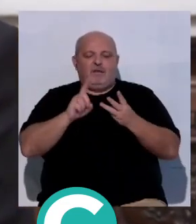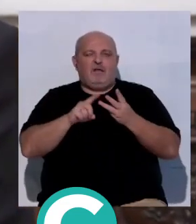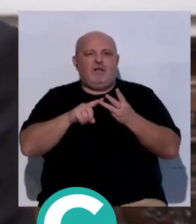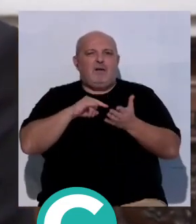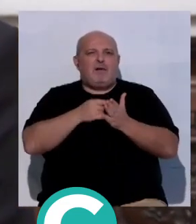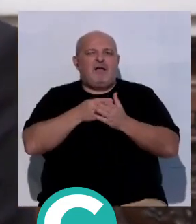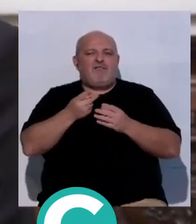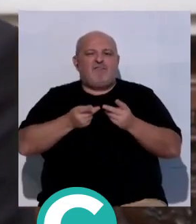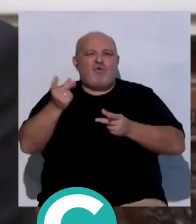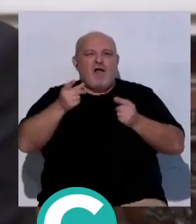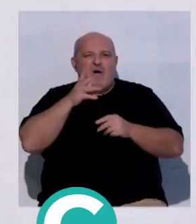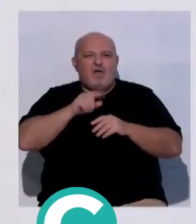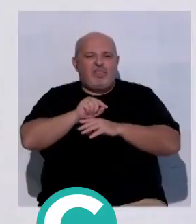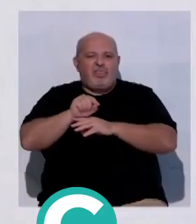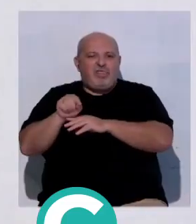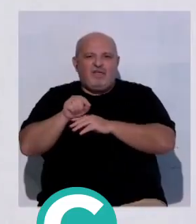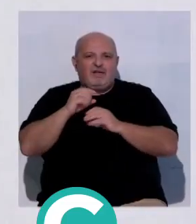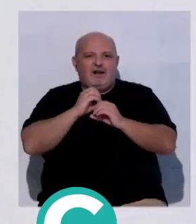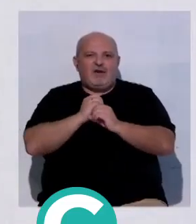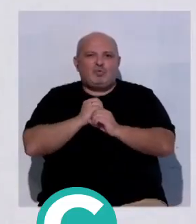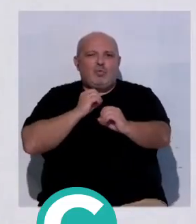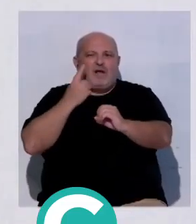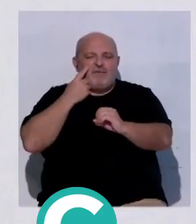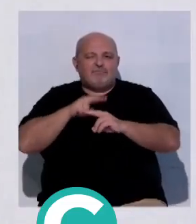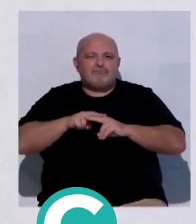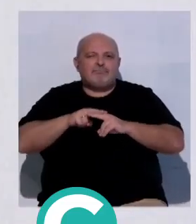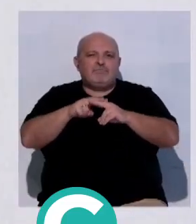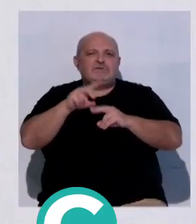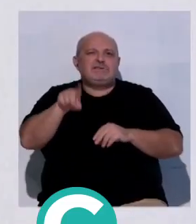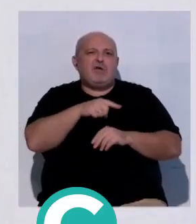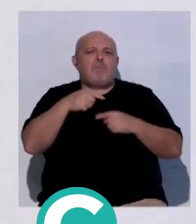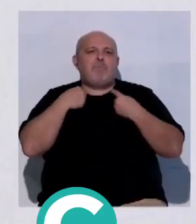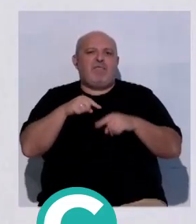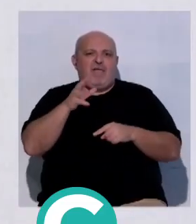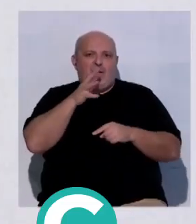fugas que permitirá hacer un estudio de la red de saneamiento y descubrir si hay pérdidas de agua a